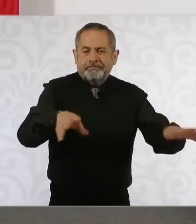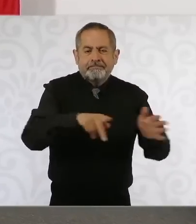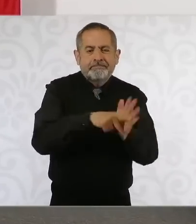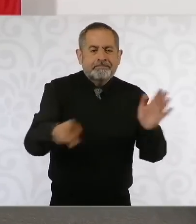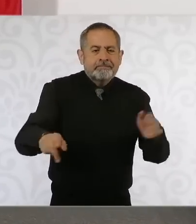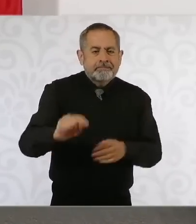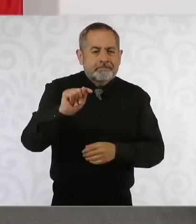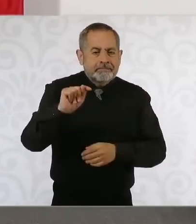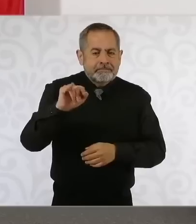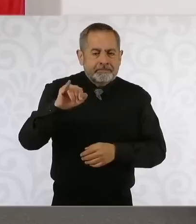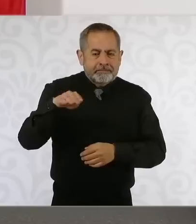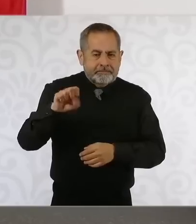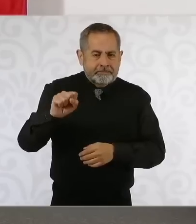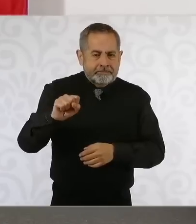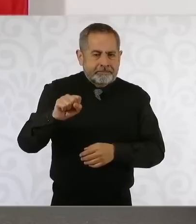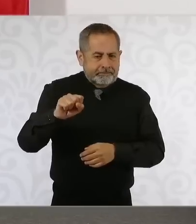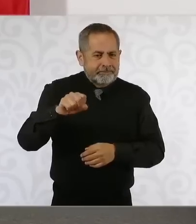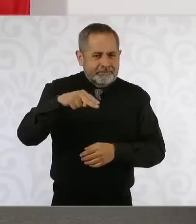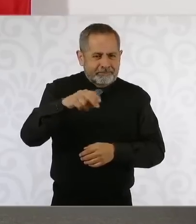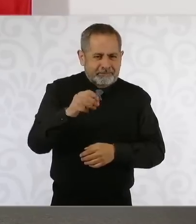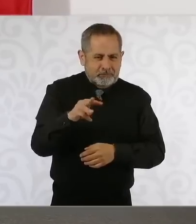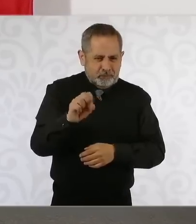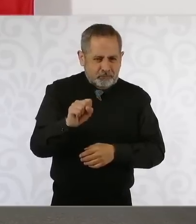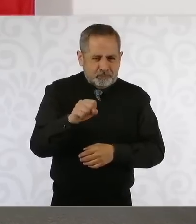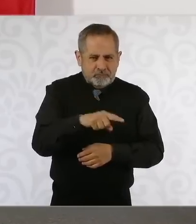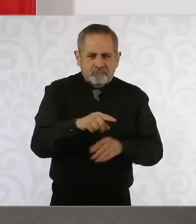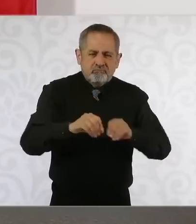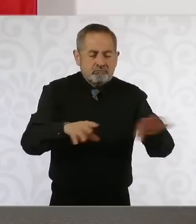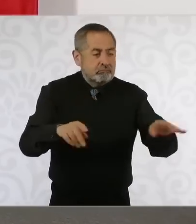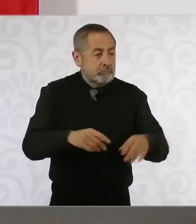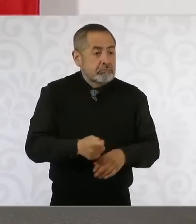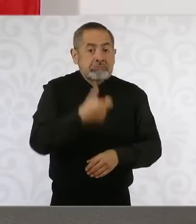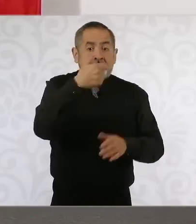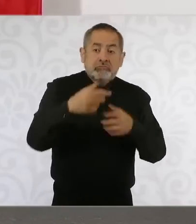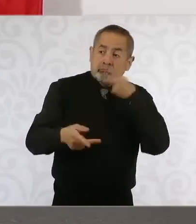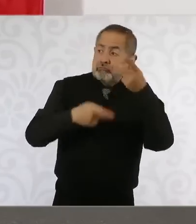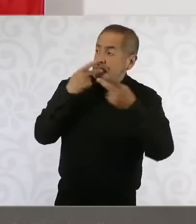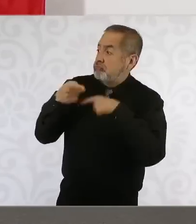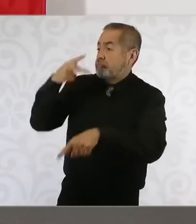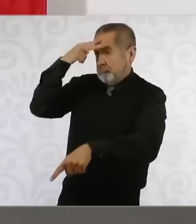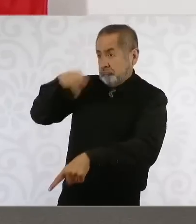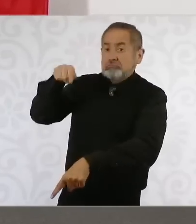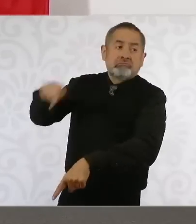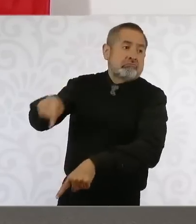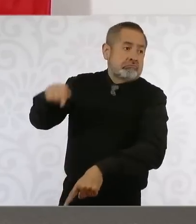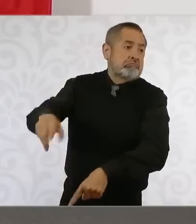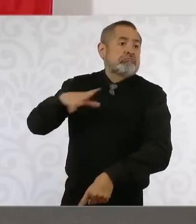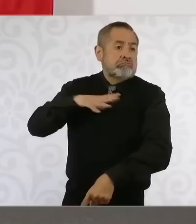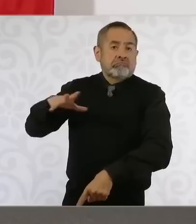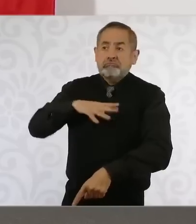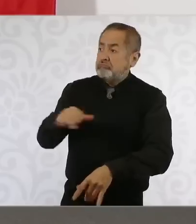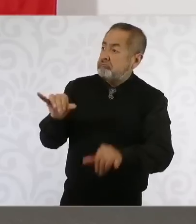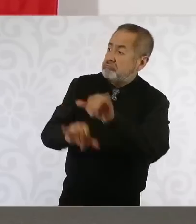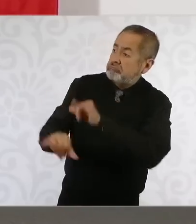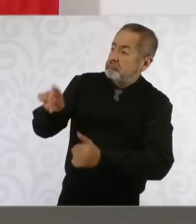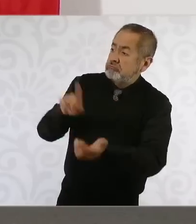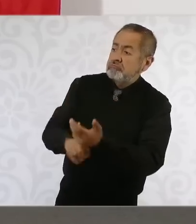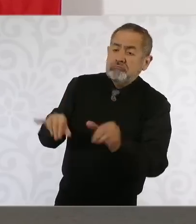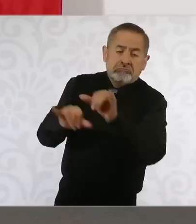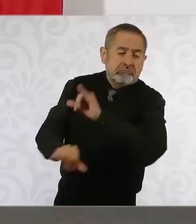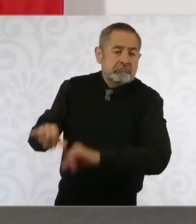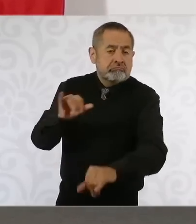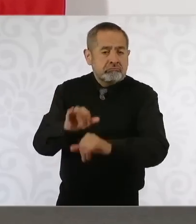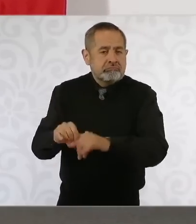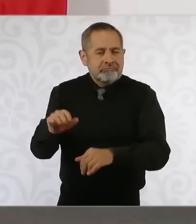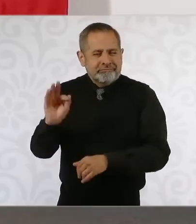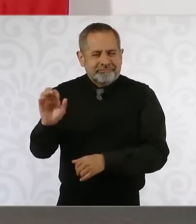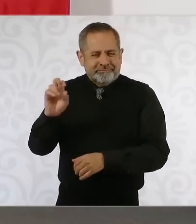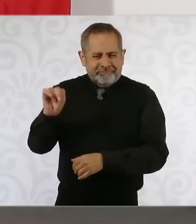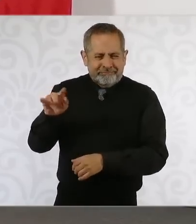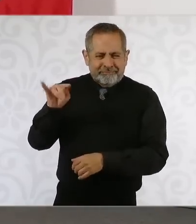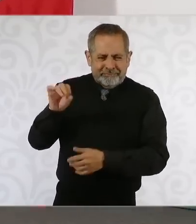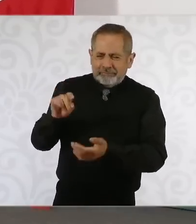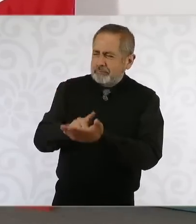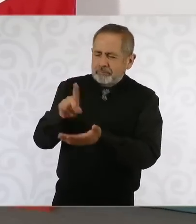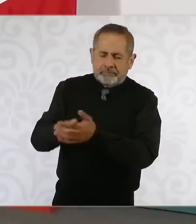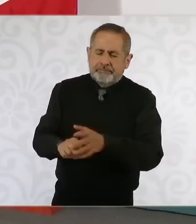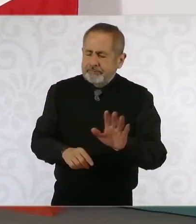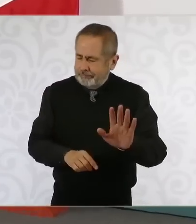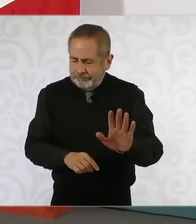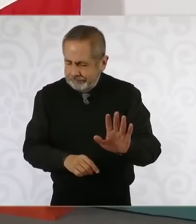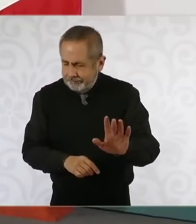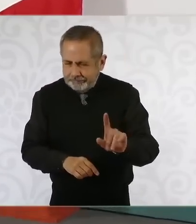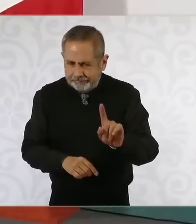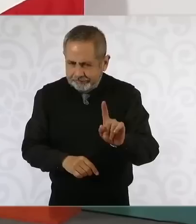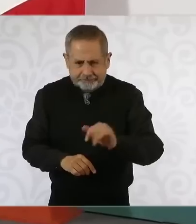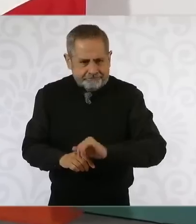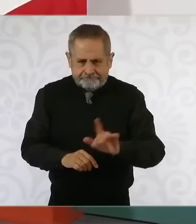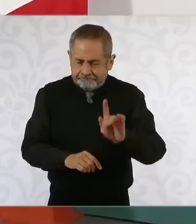primero relacionado con temas de fabricación producción de drogas estamos aquí hablando